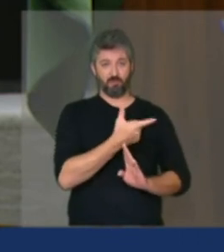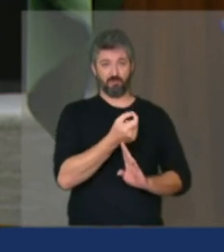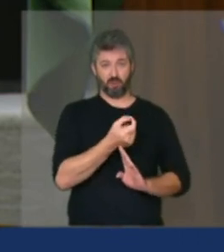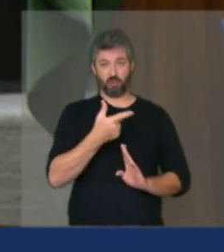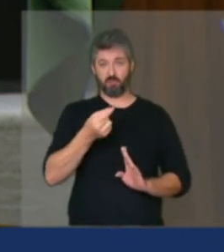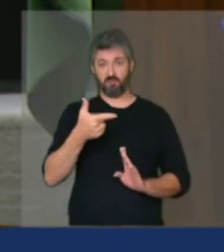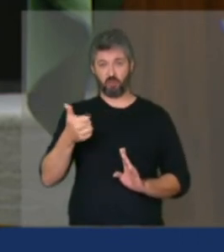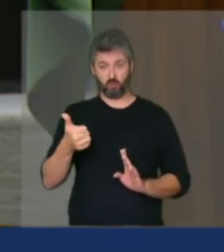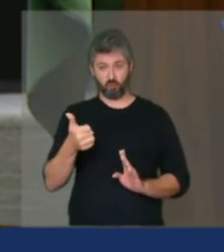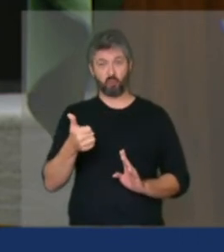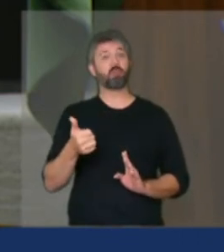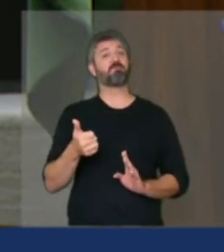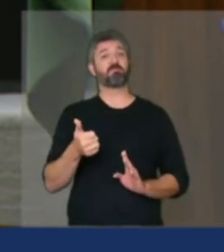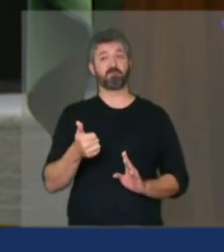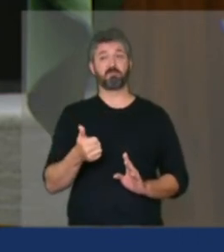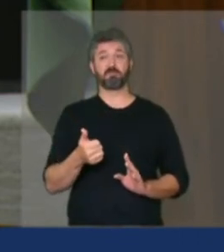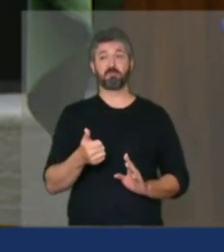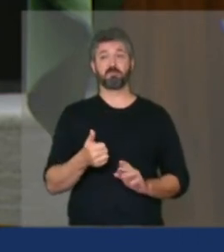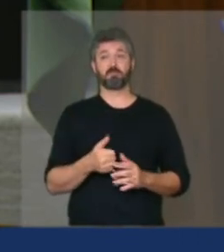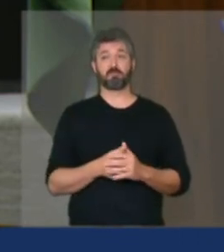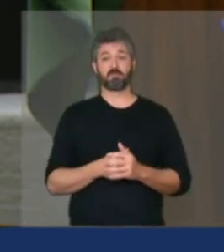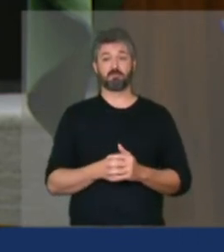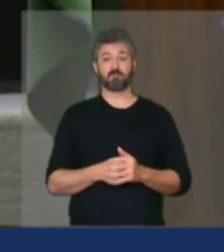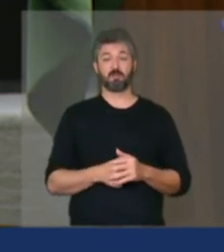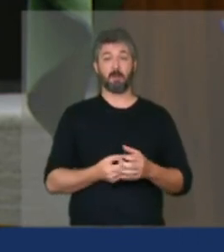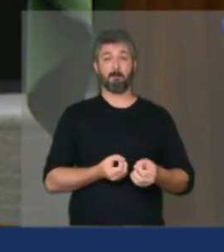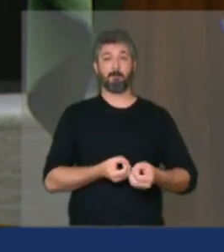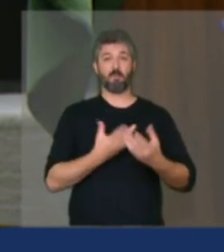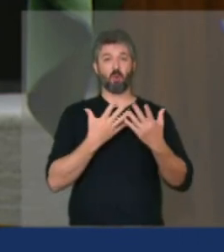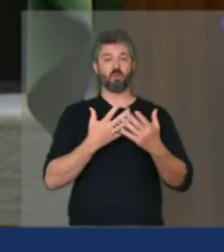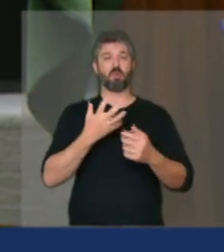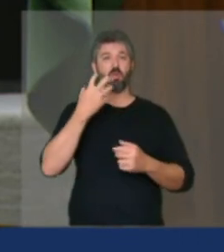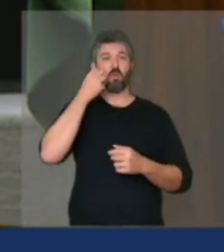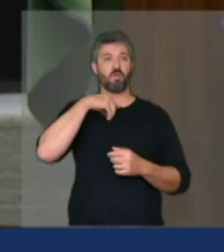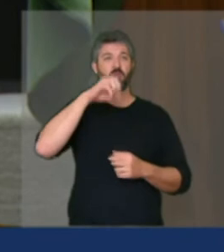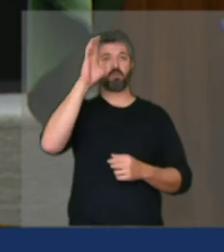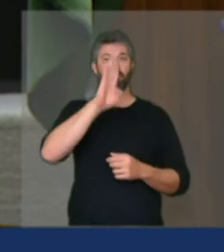DE 2020 PARA 2021 PRODUZIU E RENDEU PARA O PAÍS 1 BI E MEIO DE LUCROS, PORTANTO, OS